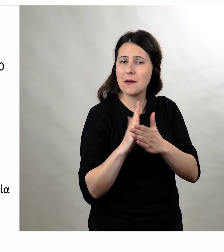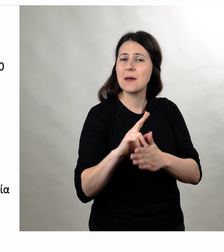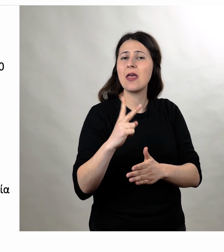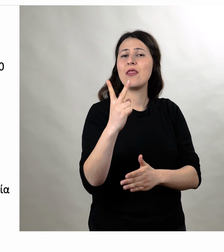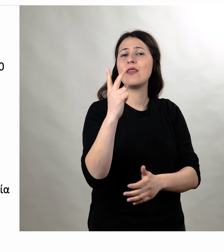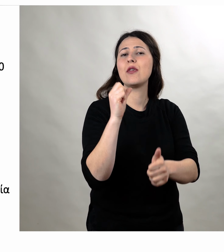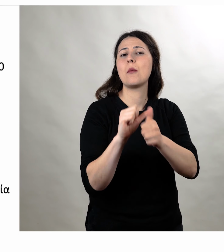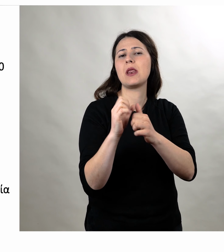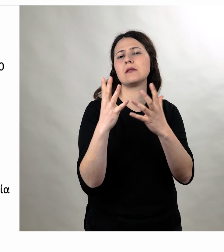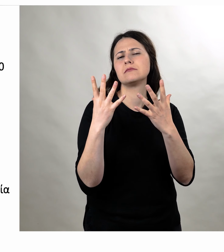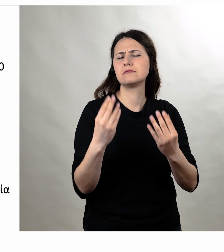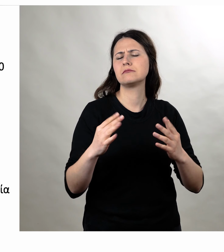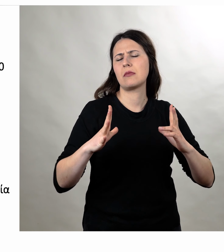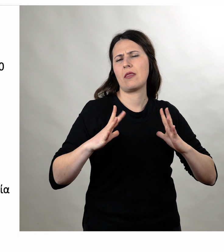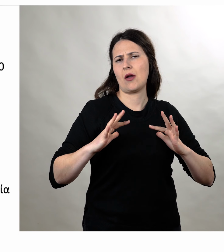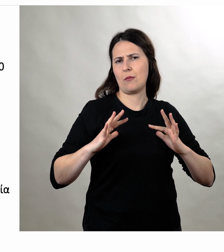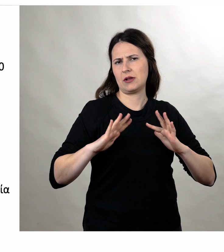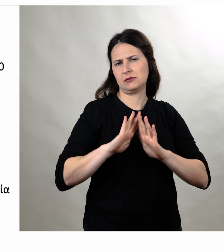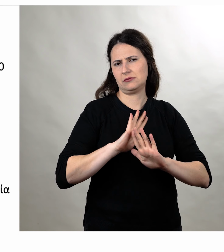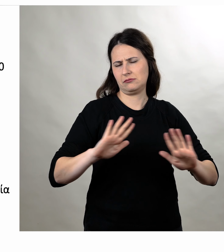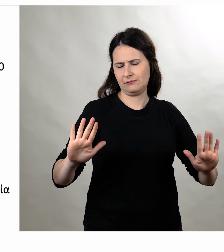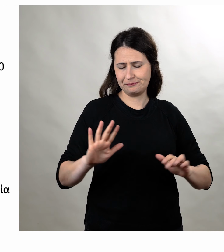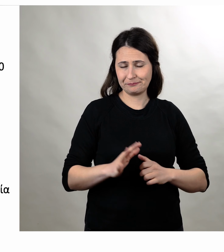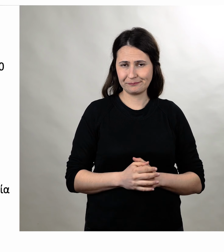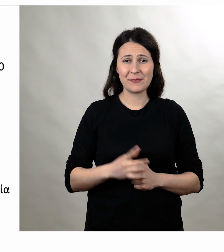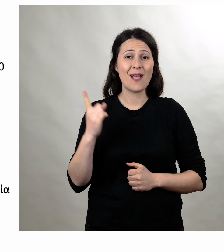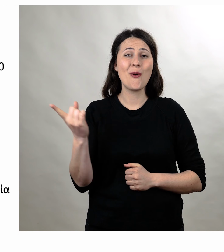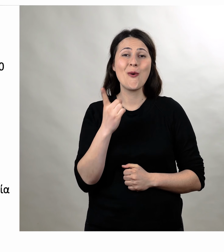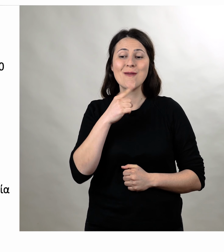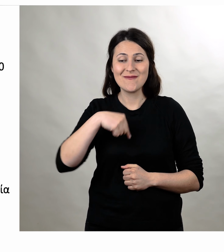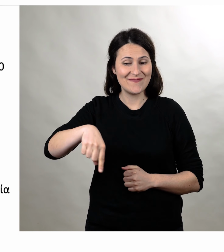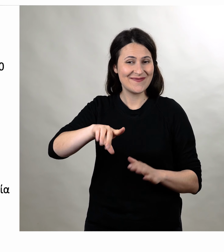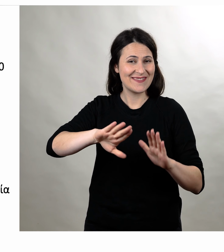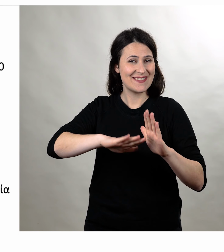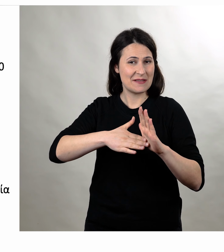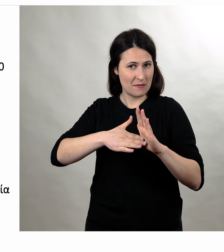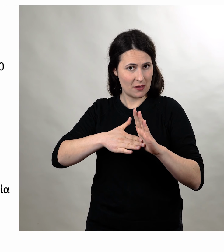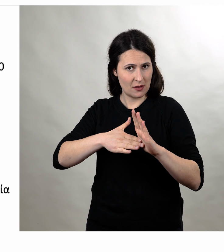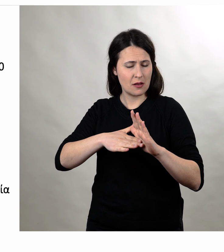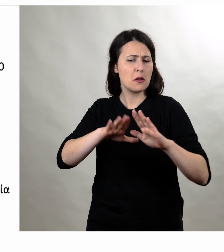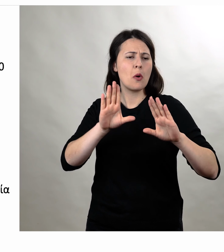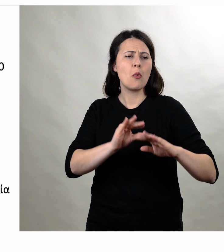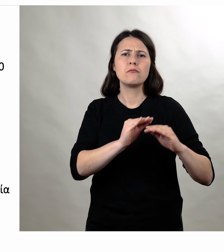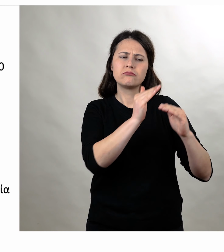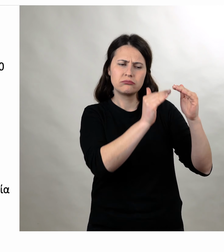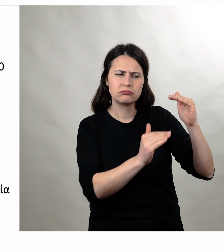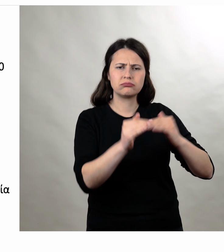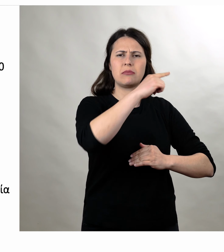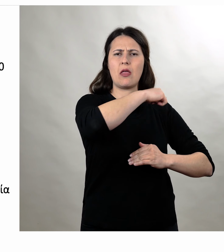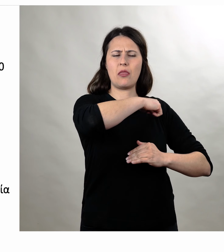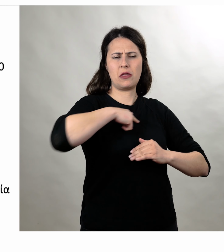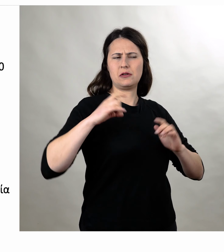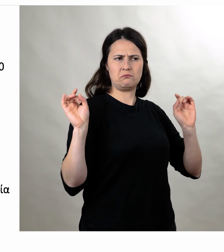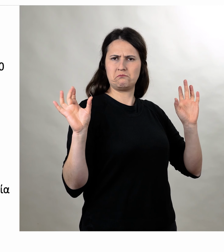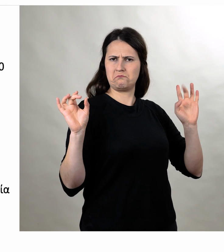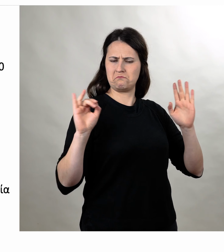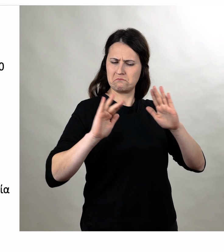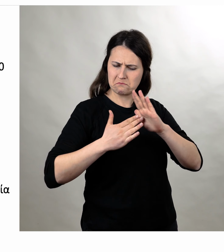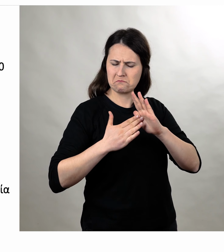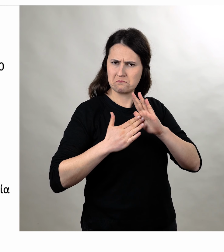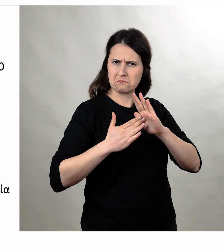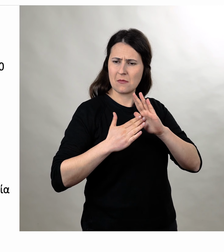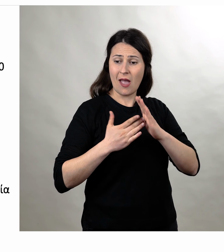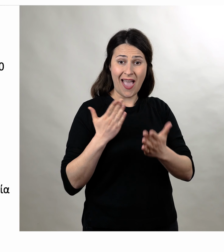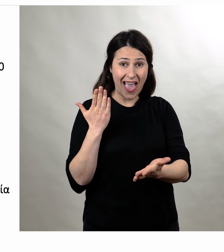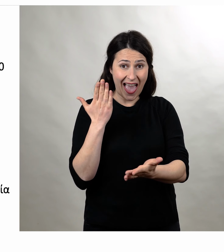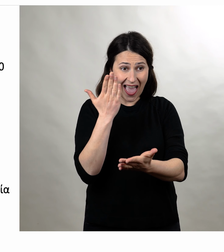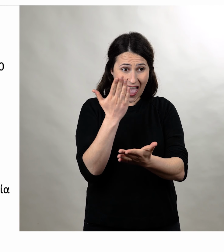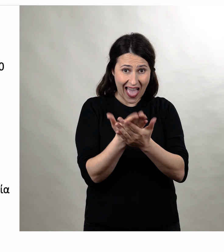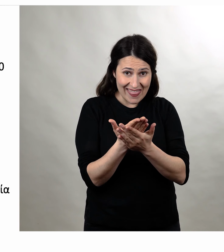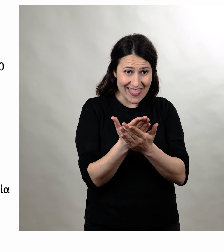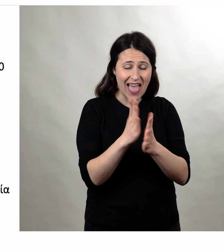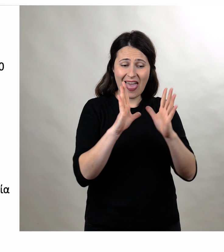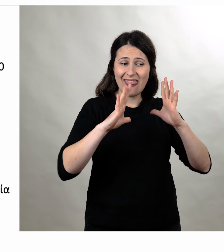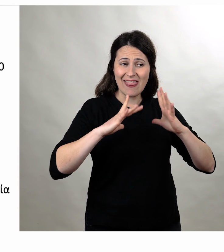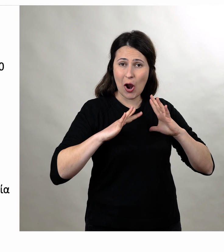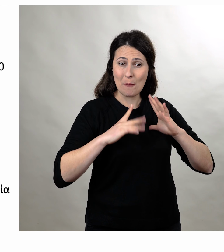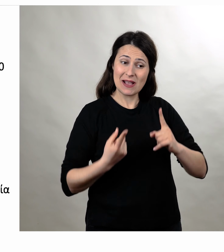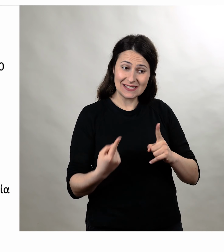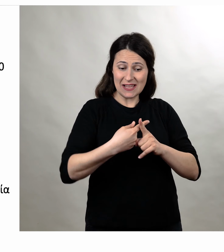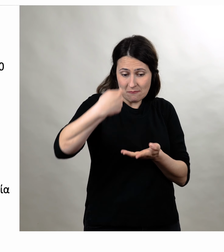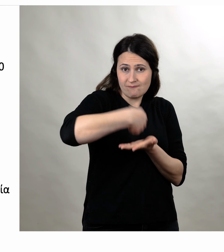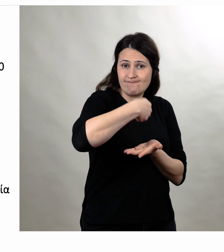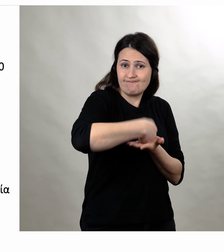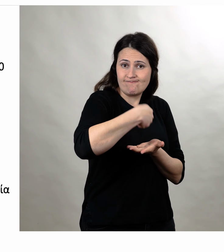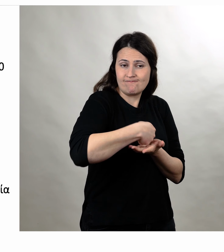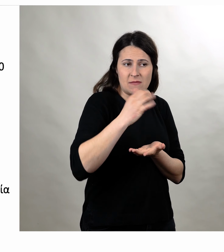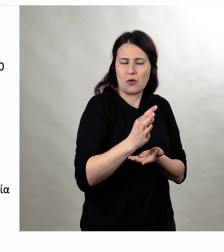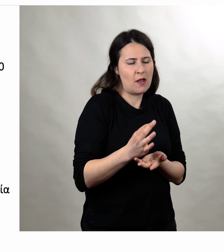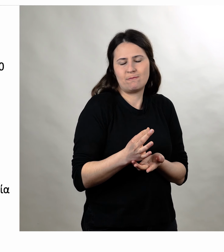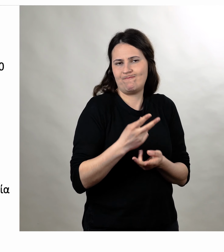Συνήθως τα μέλη του πληρώματος που δεν έχουν διοικητικές θέσεις, δεν δικαιούνται άδειες διακοπών με αποδοχές.